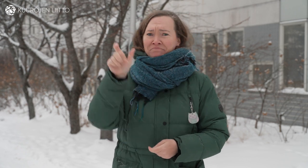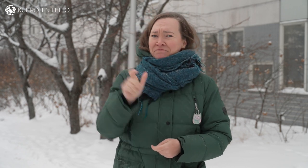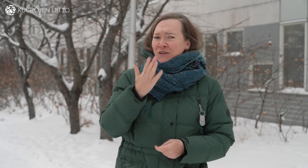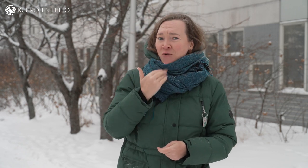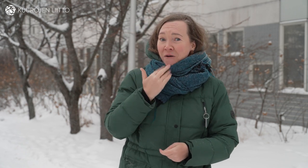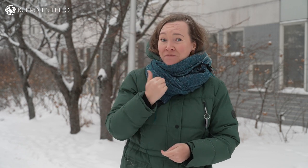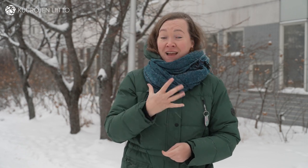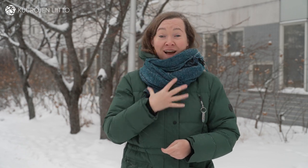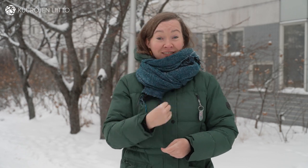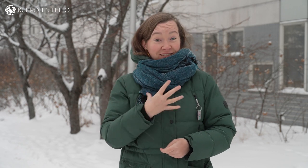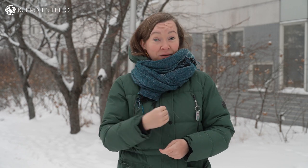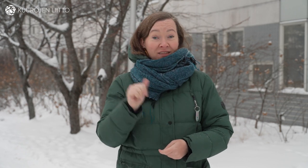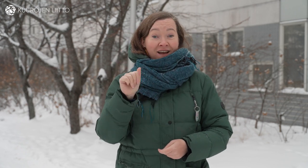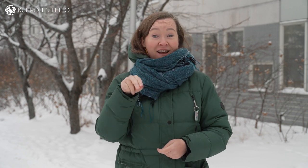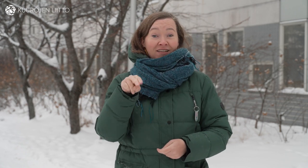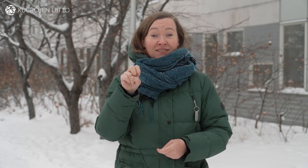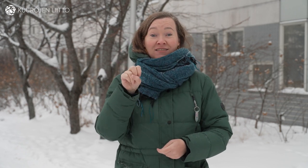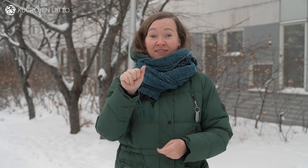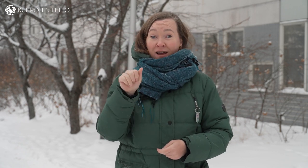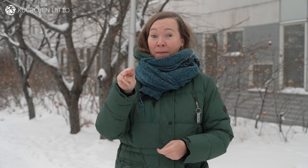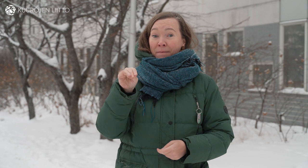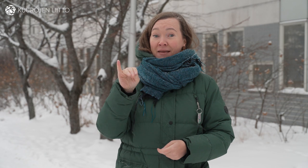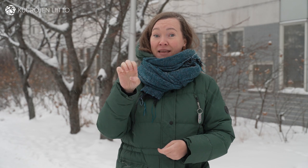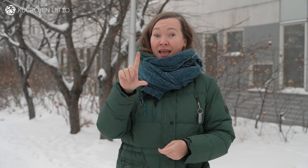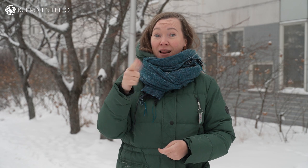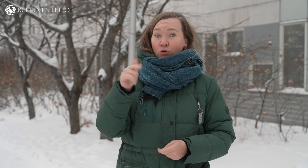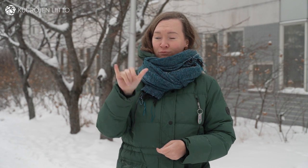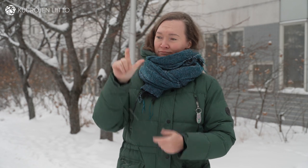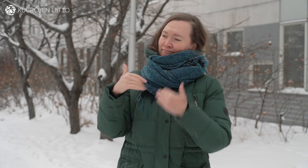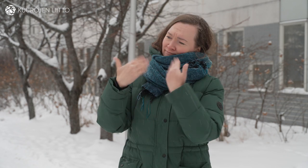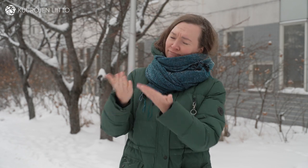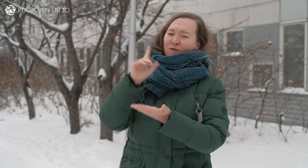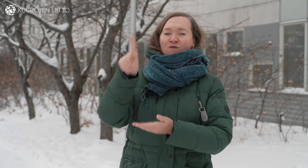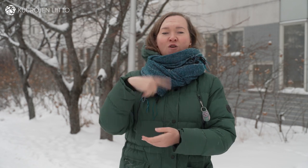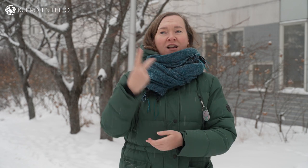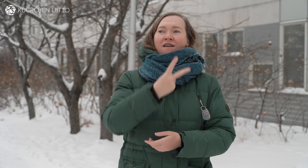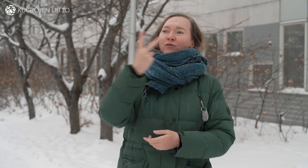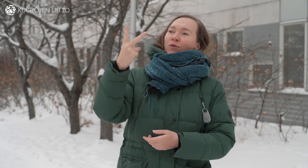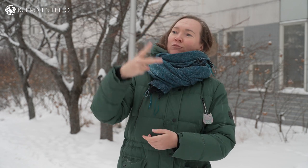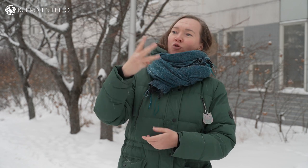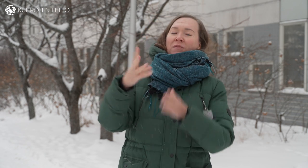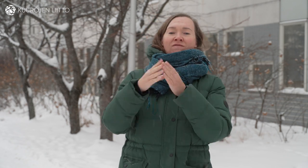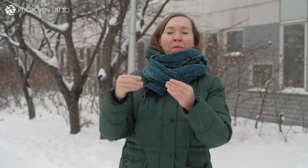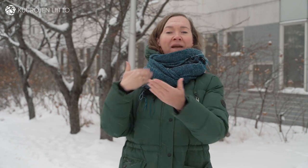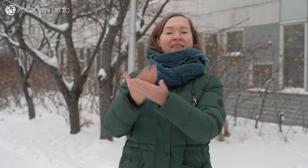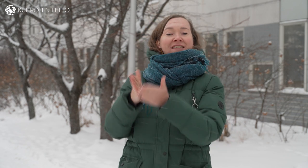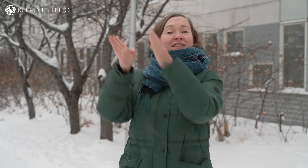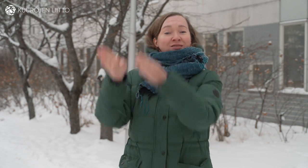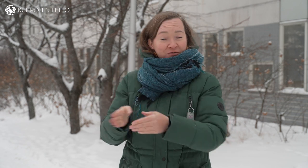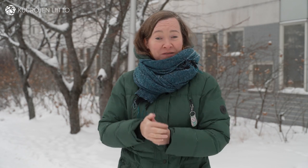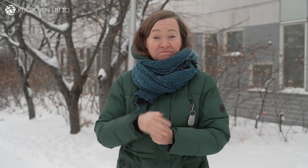vuoden 2023 vapaaehtoiseksi Ansa Mielty.